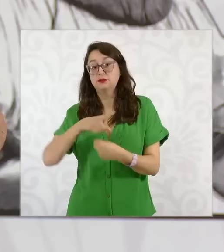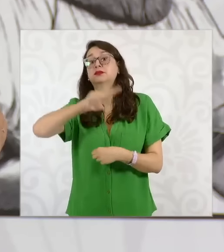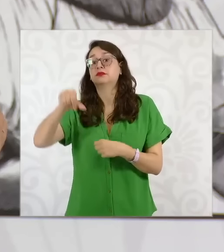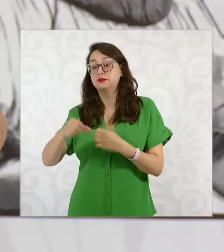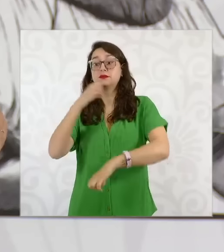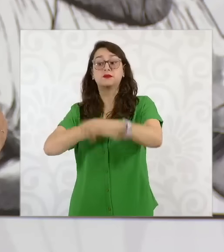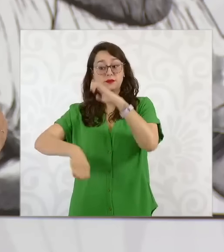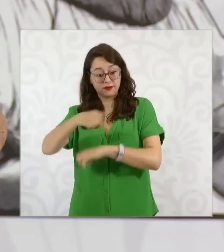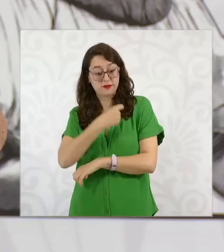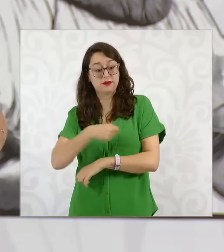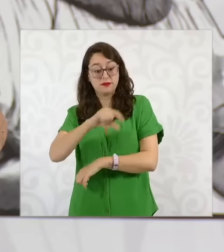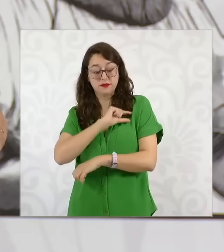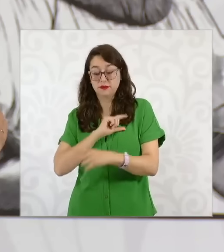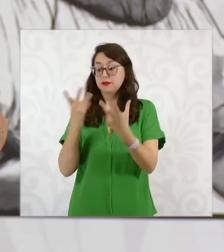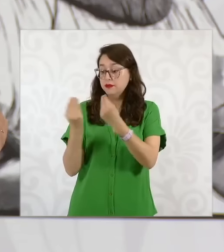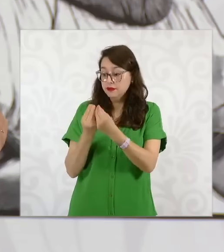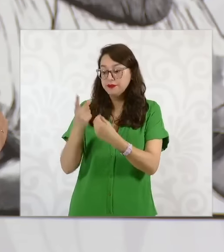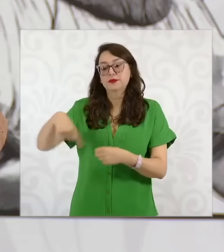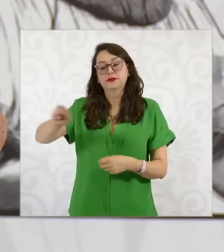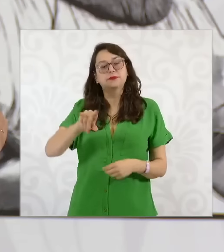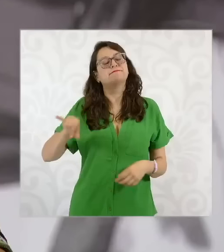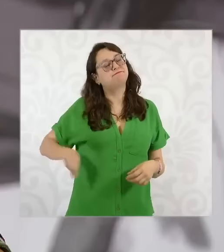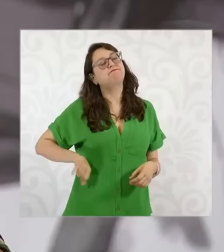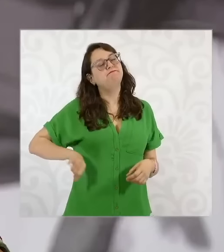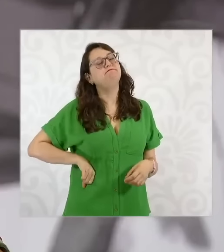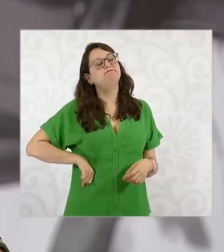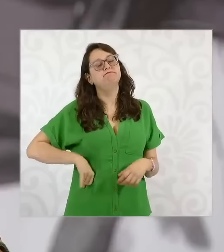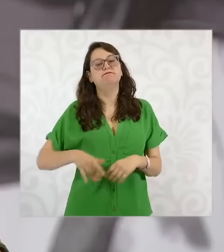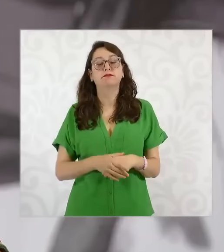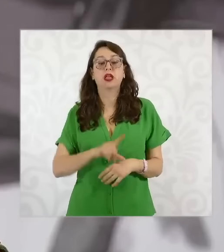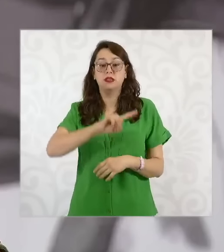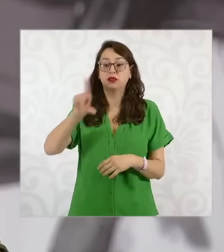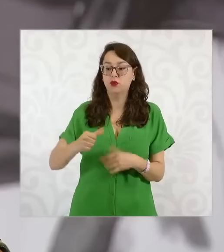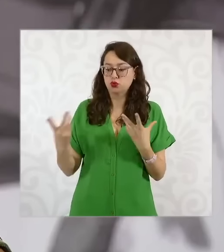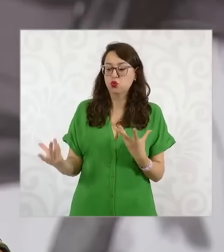que tienen interés en invertir en México y después vamos a dar un mensaje eh con Bueno,